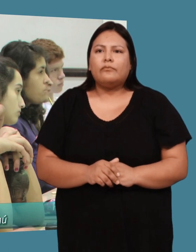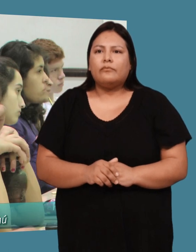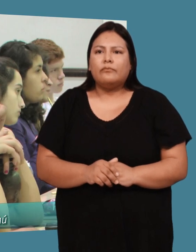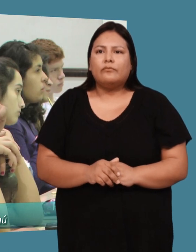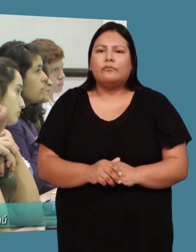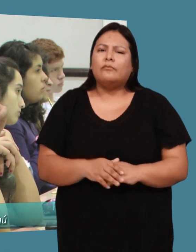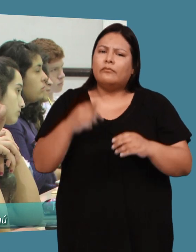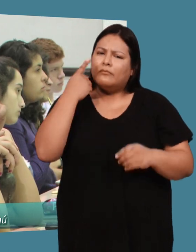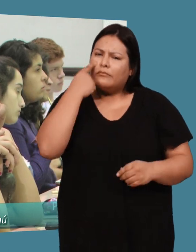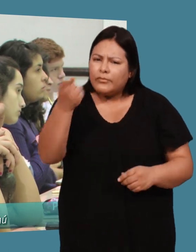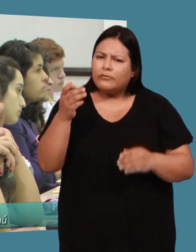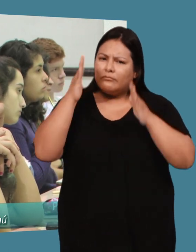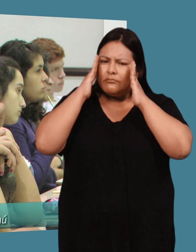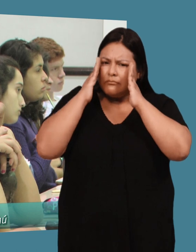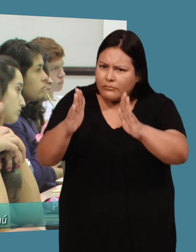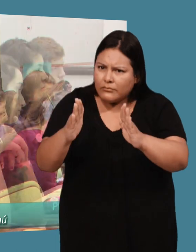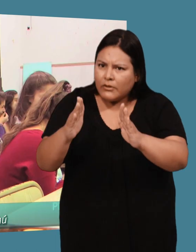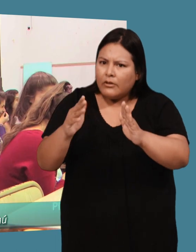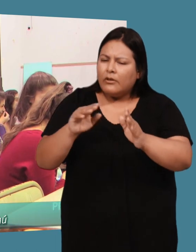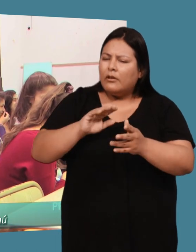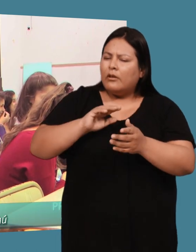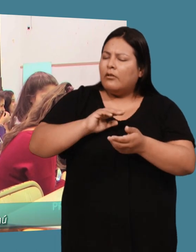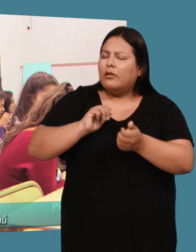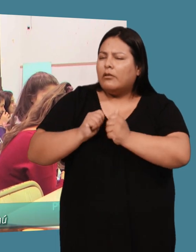Se nota que hay mucha dedicación, en el tema con la adaptación con los alumnos,